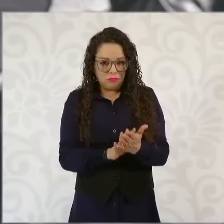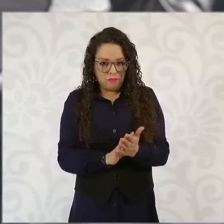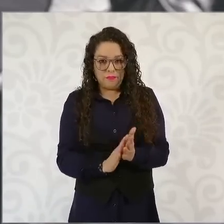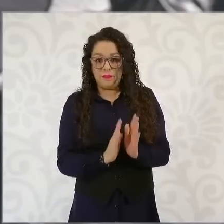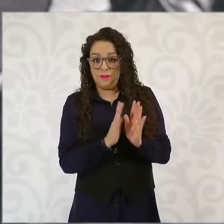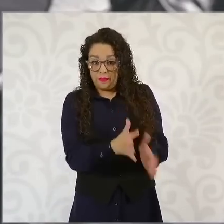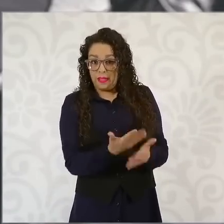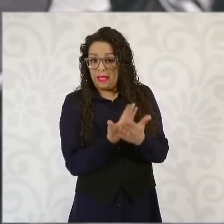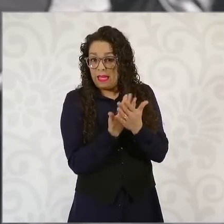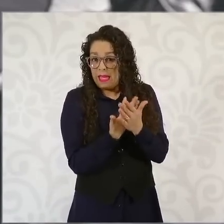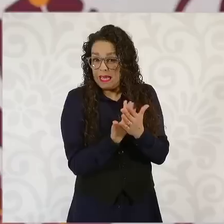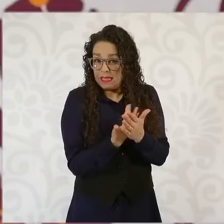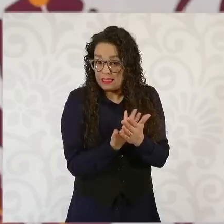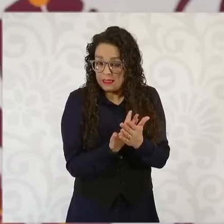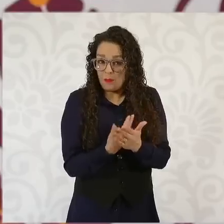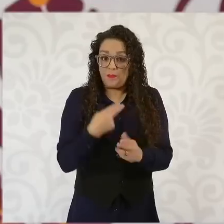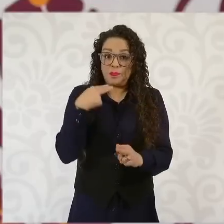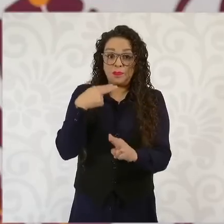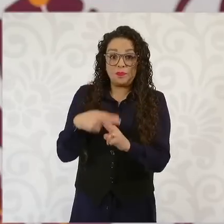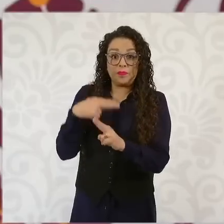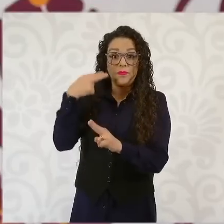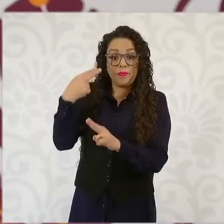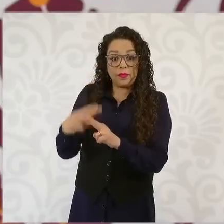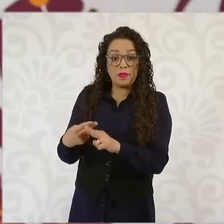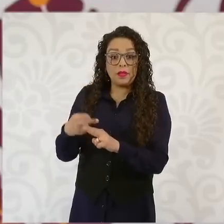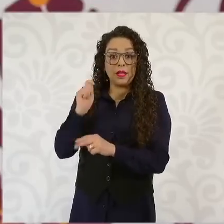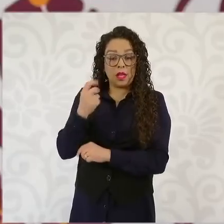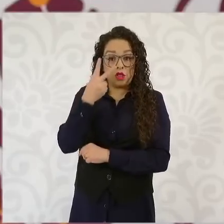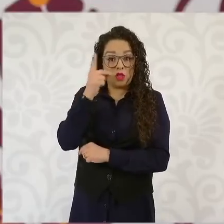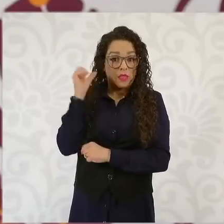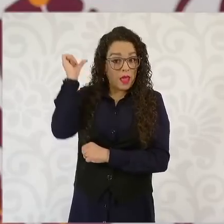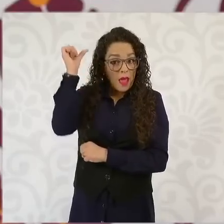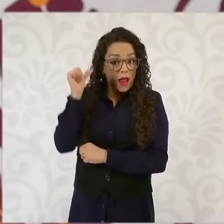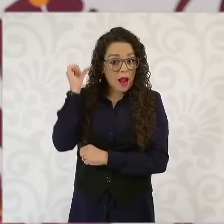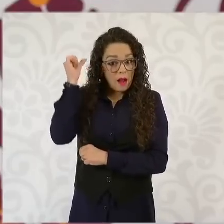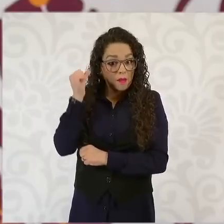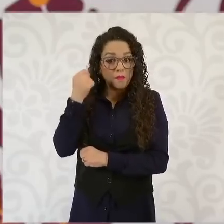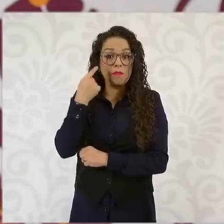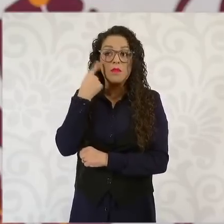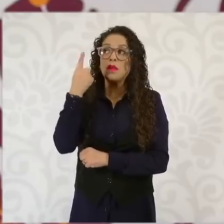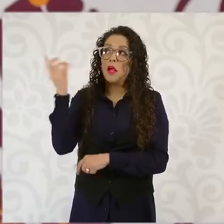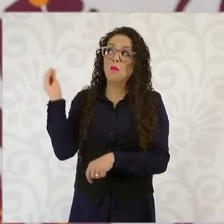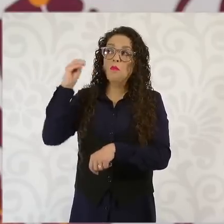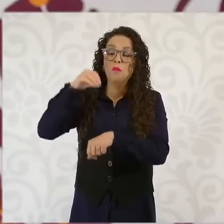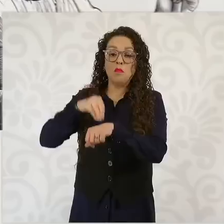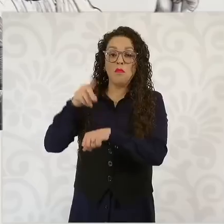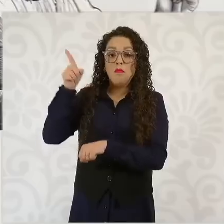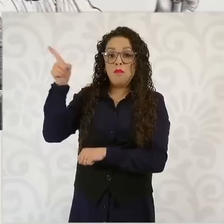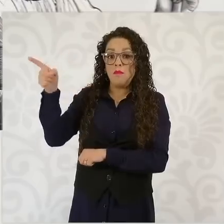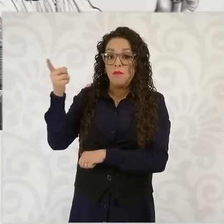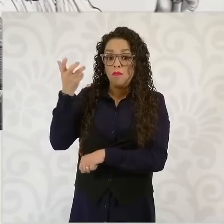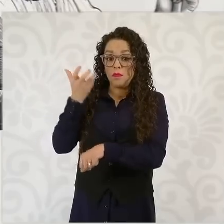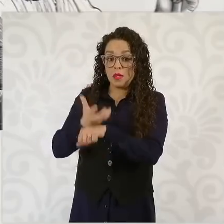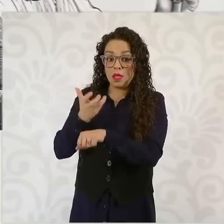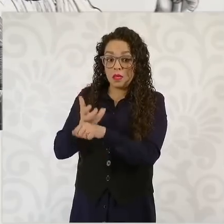lo que lleguemos a lograr en torno al 2 de abril ahora explico eso podamos tomar otras medidas para